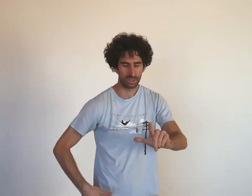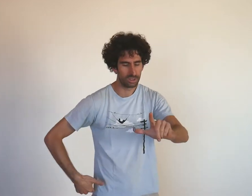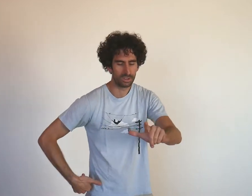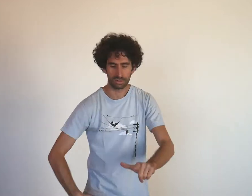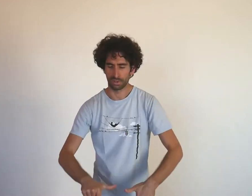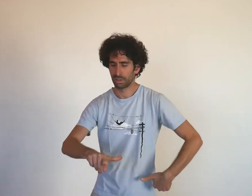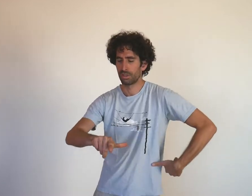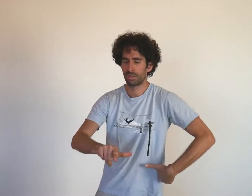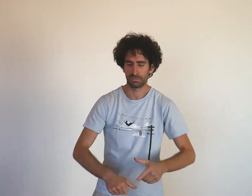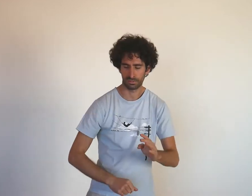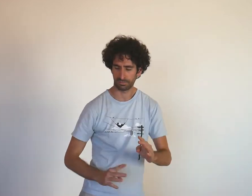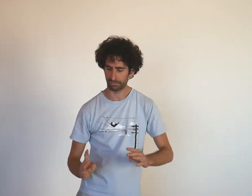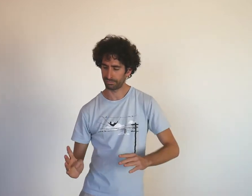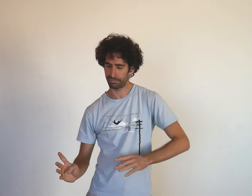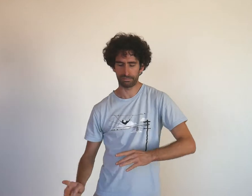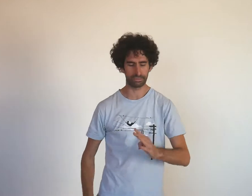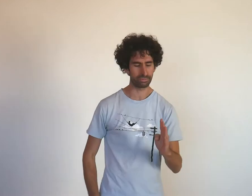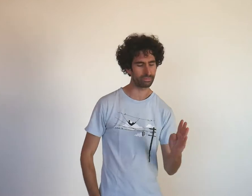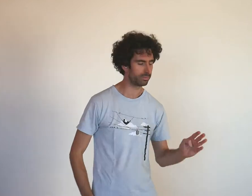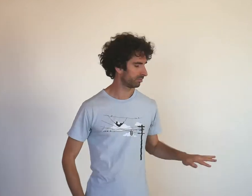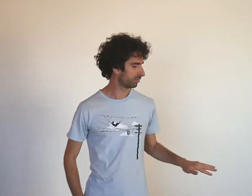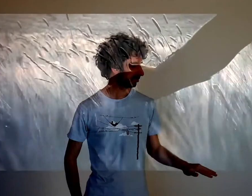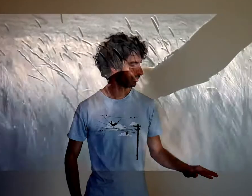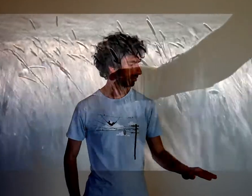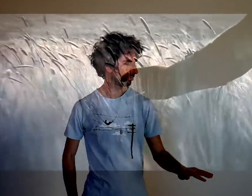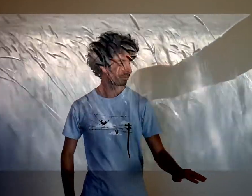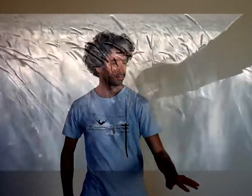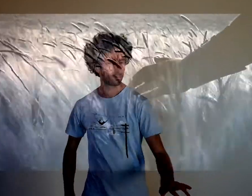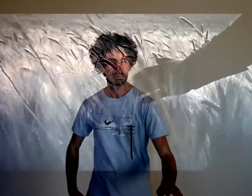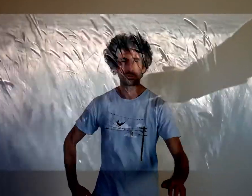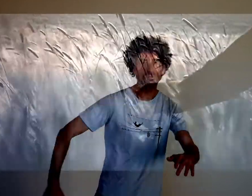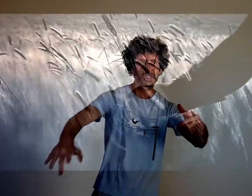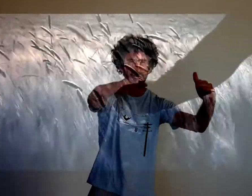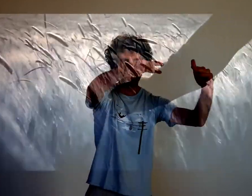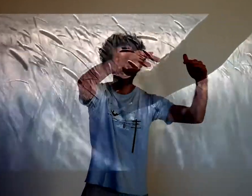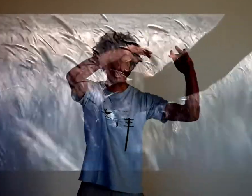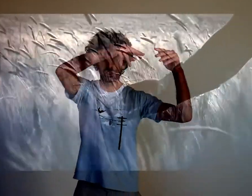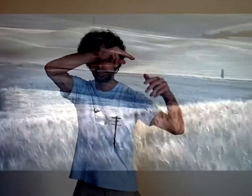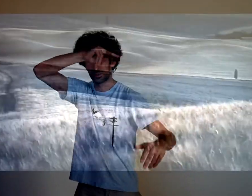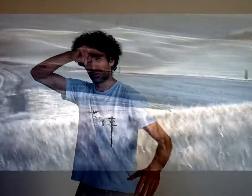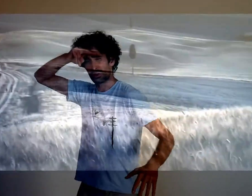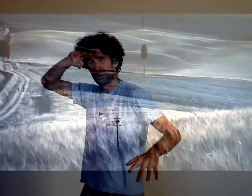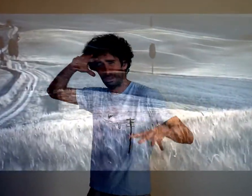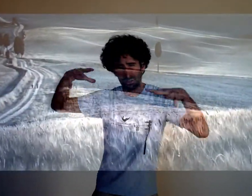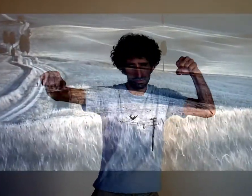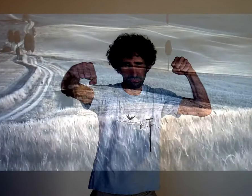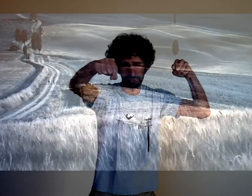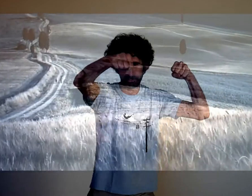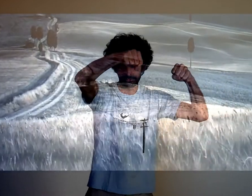je marchais, la main frôlant les épis. Le ciel était noir.